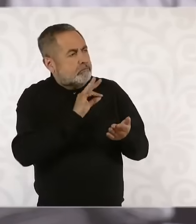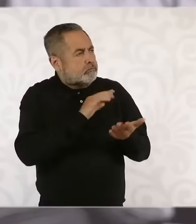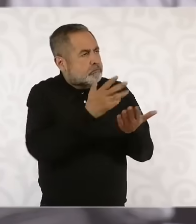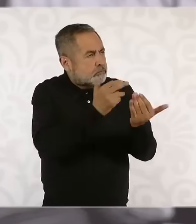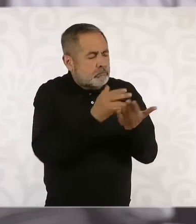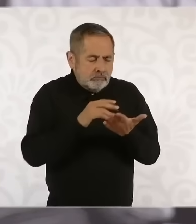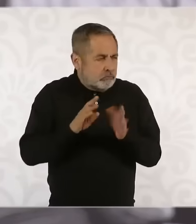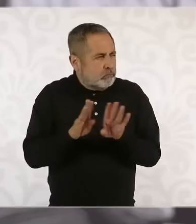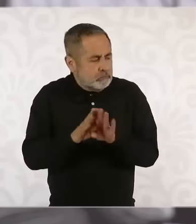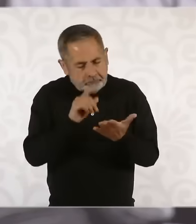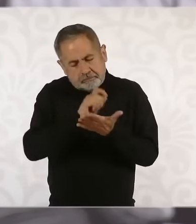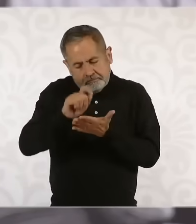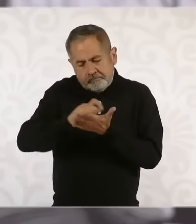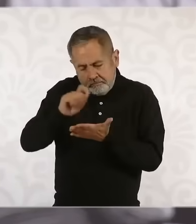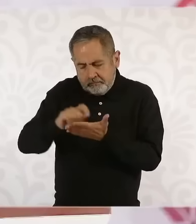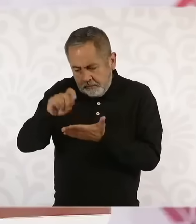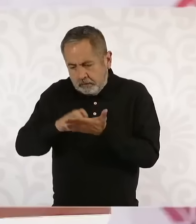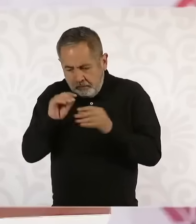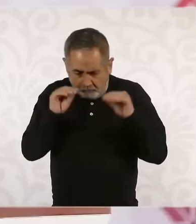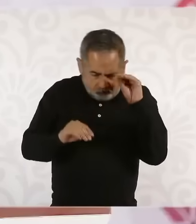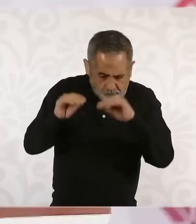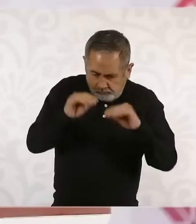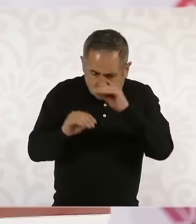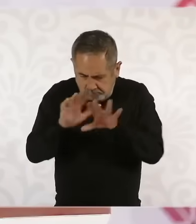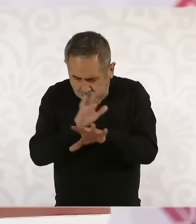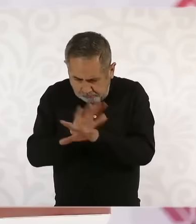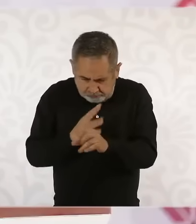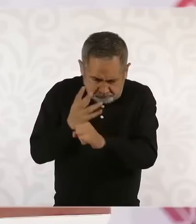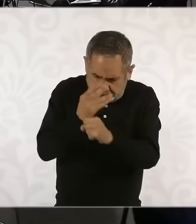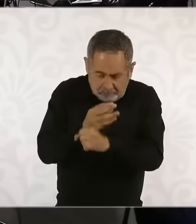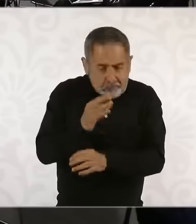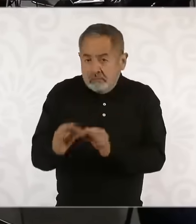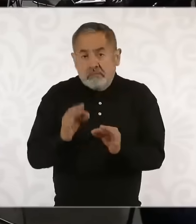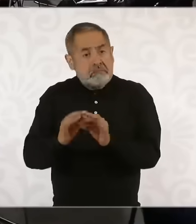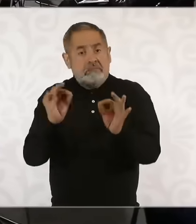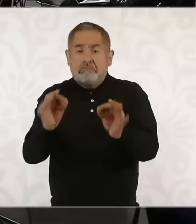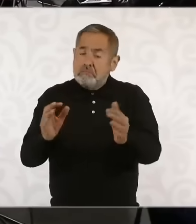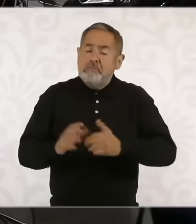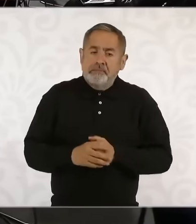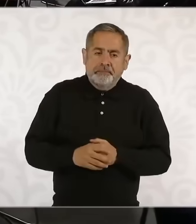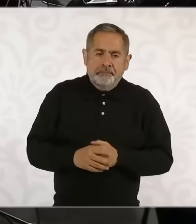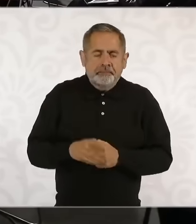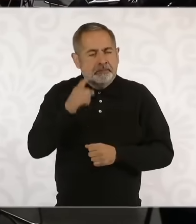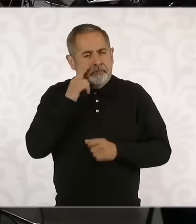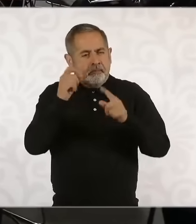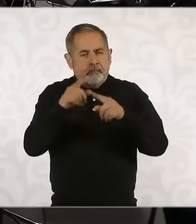como la secretaria de Gobernación. Eh, me llamaba la atención, no sé si sea posible este compañero,